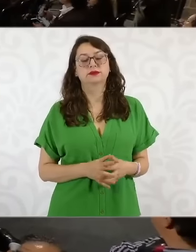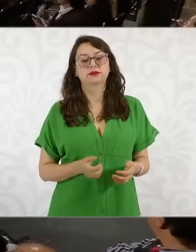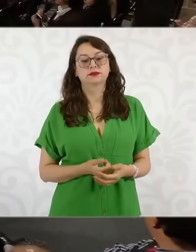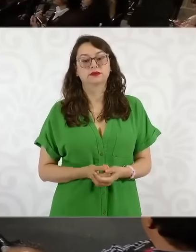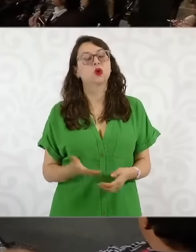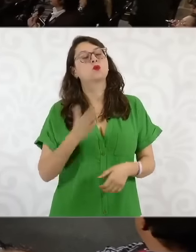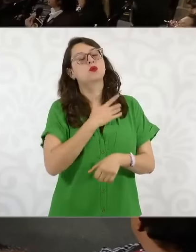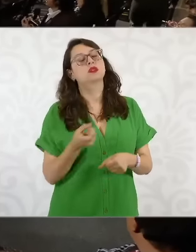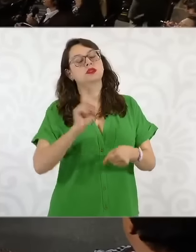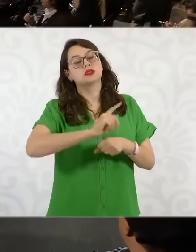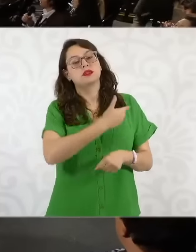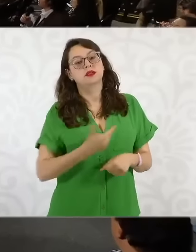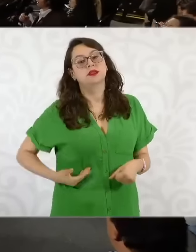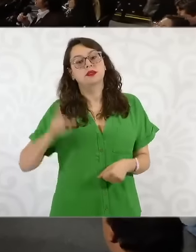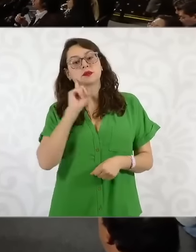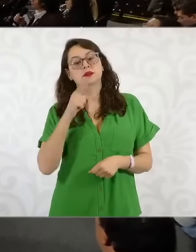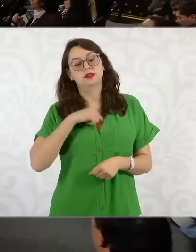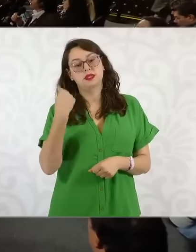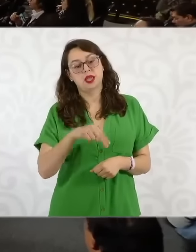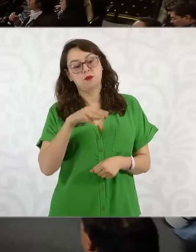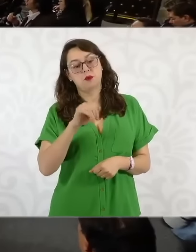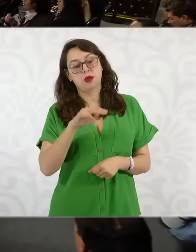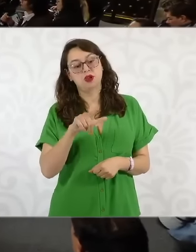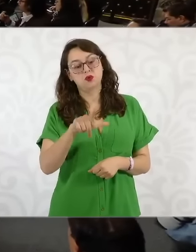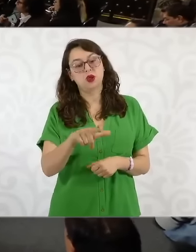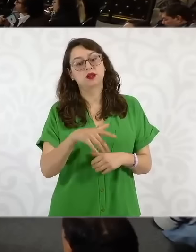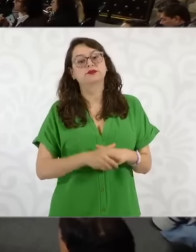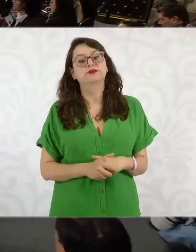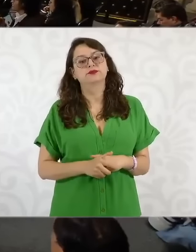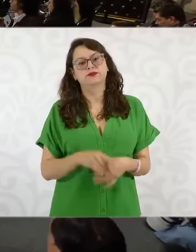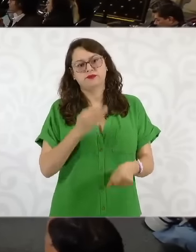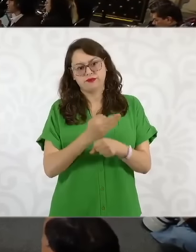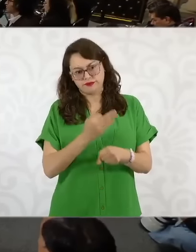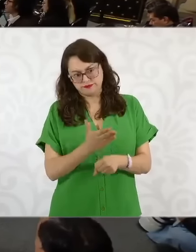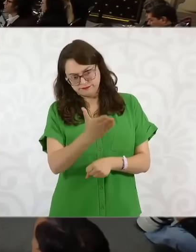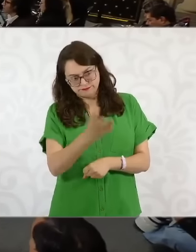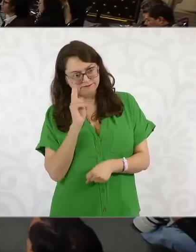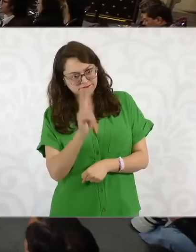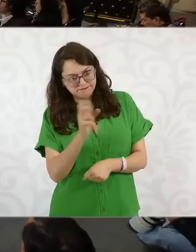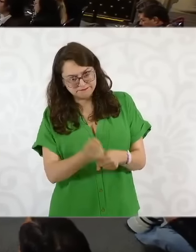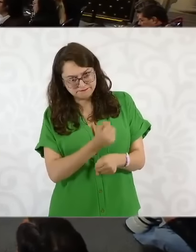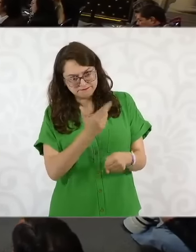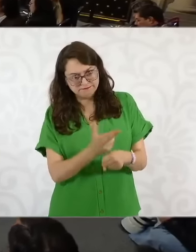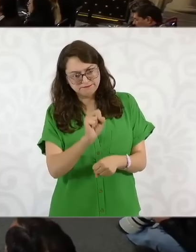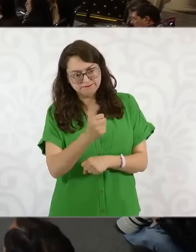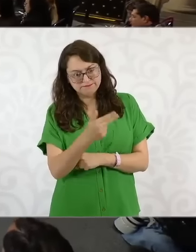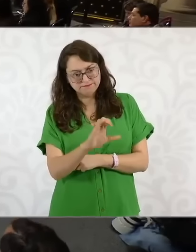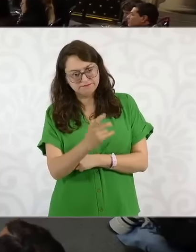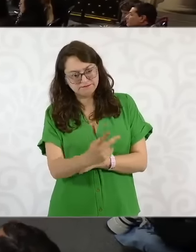Buen día, presidenta. Manuel Galiet Ramírez de Silínea y el político en las redes. Aprovechando que está el secretario de Hacienda y luego de mostrarnos los indicadores positivos de